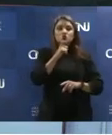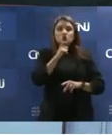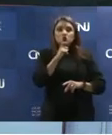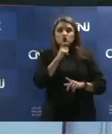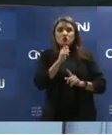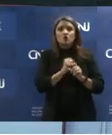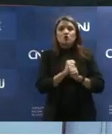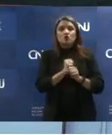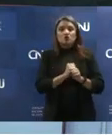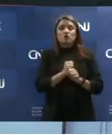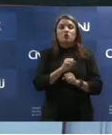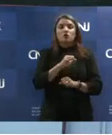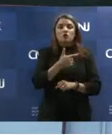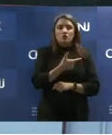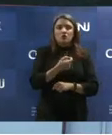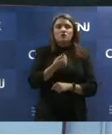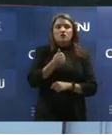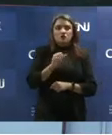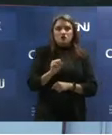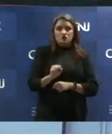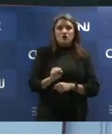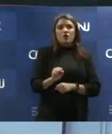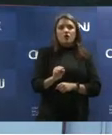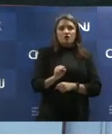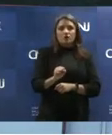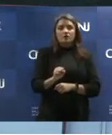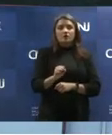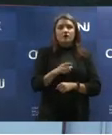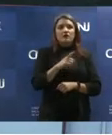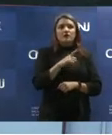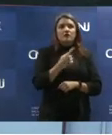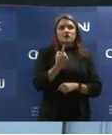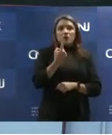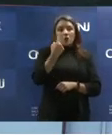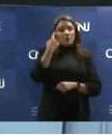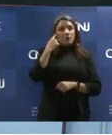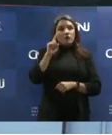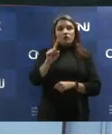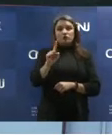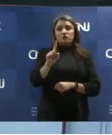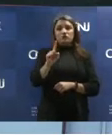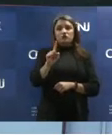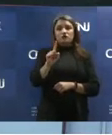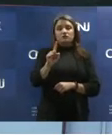ela teve apenas um dia parada de doença de saúde.